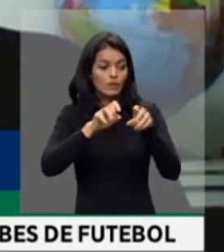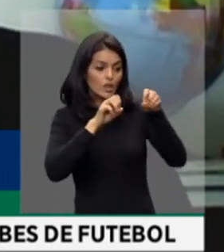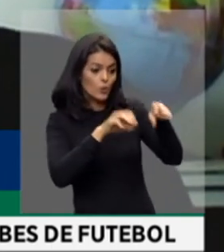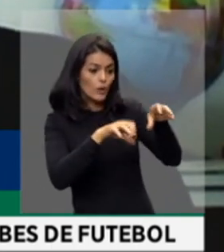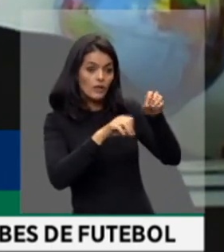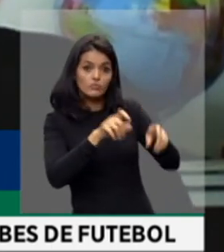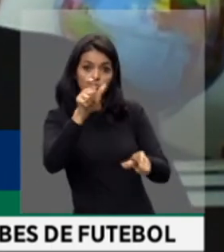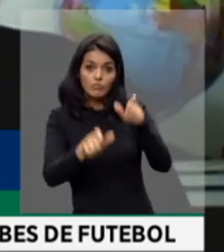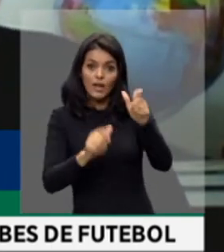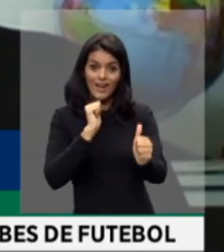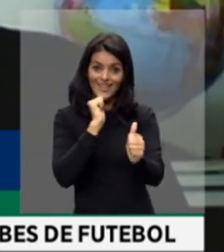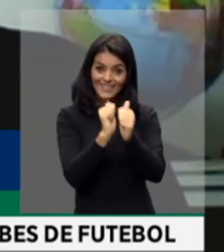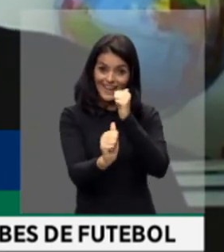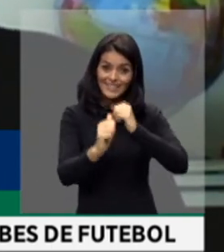LEI PELÉ, O ART. 57, DA LEI